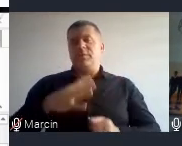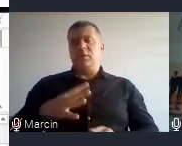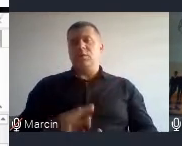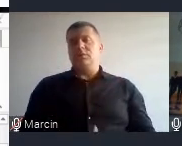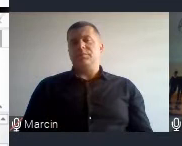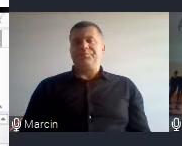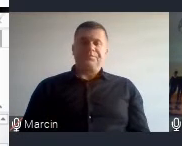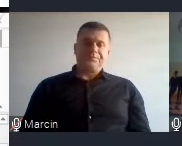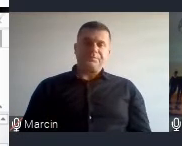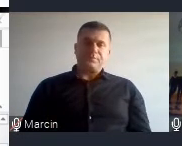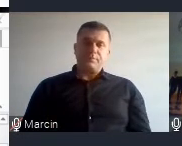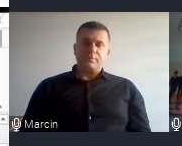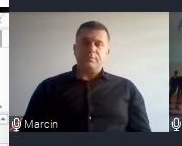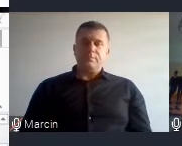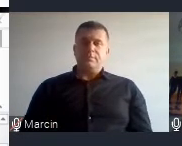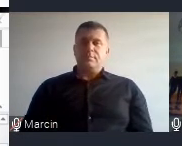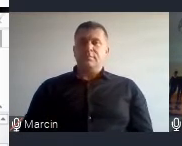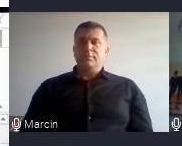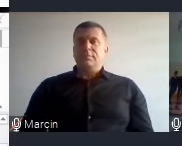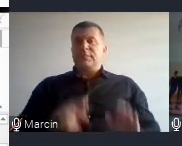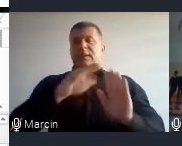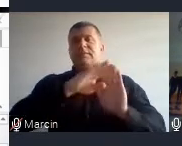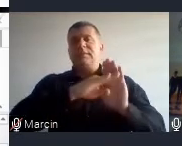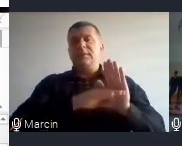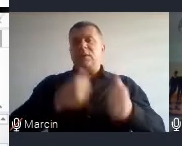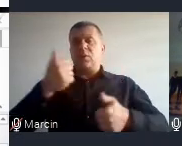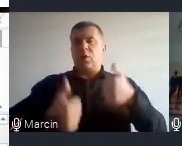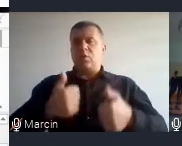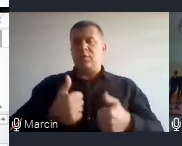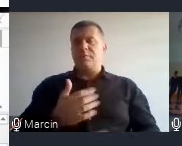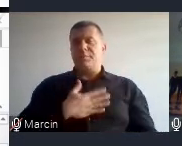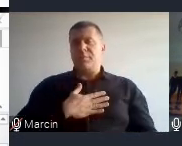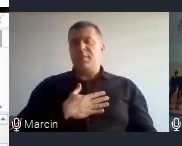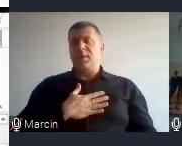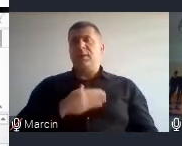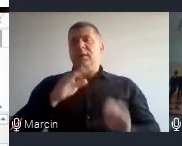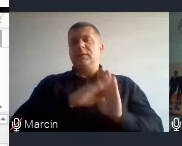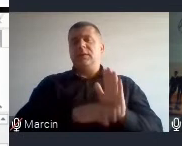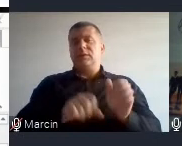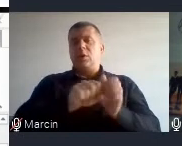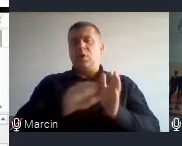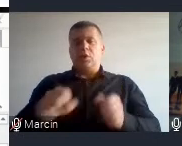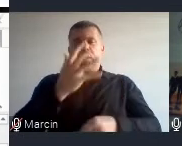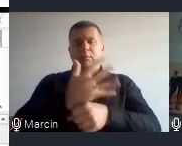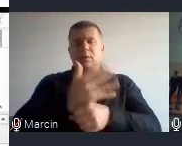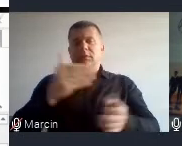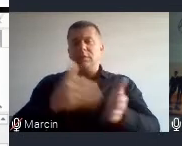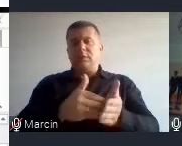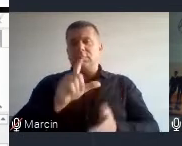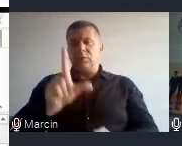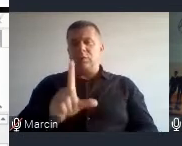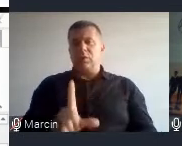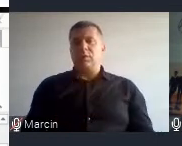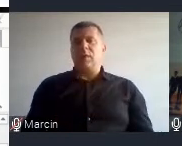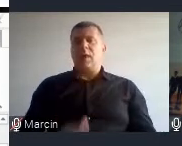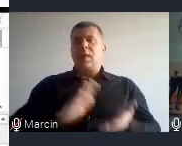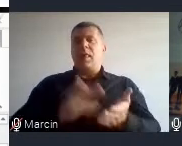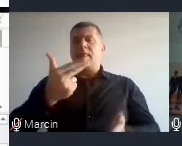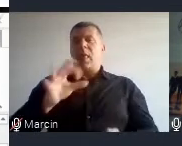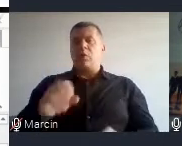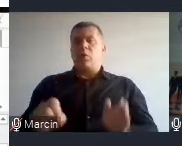I teraz, jeśli chodzi o zasadę konkurencyjności, mamy zasadę od 50 000 złotych netto w górę,